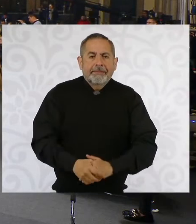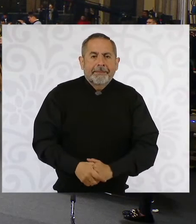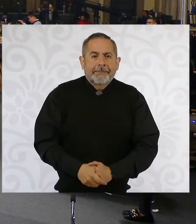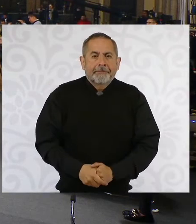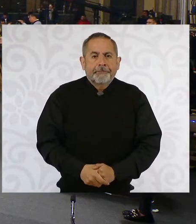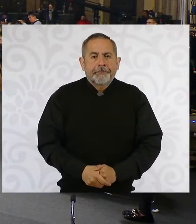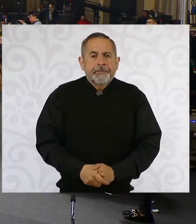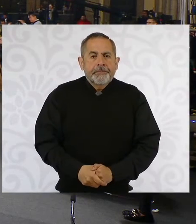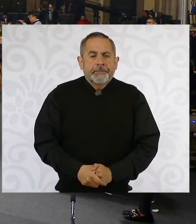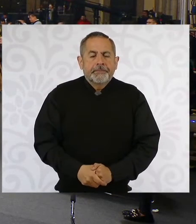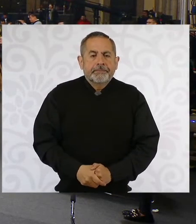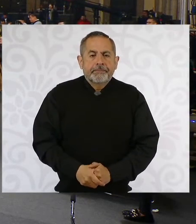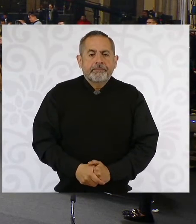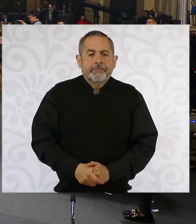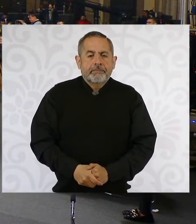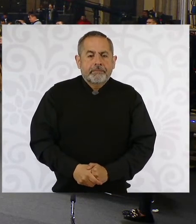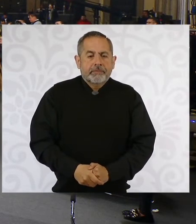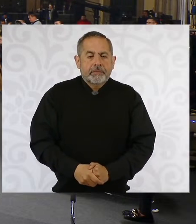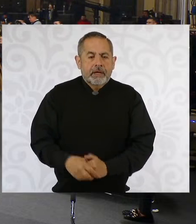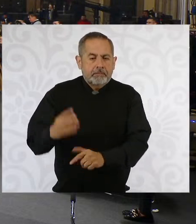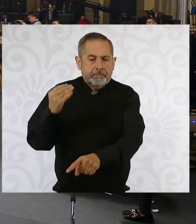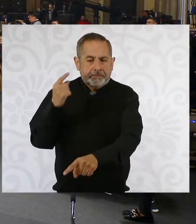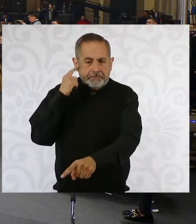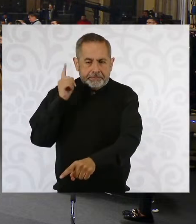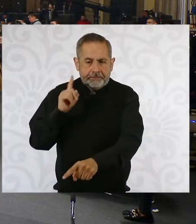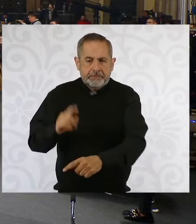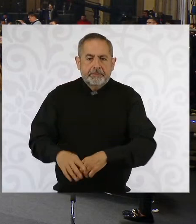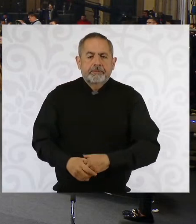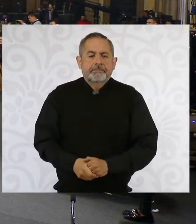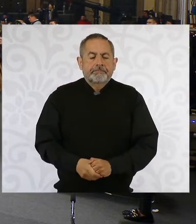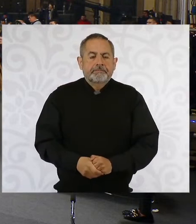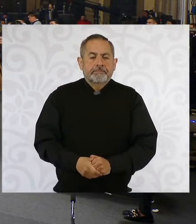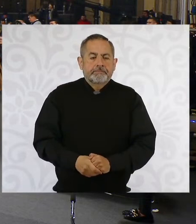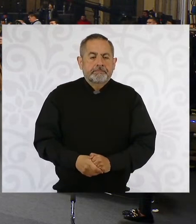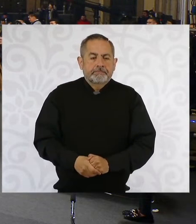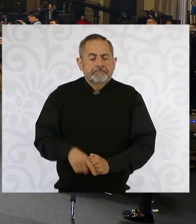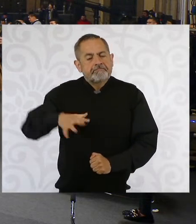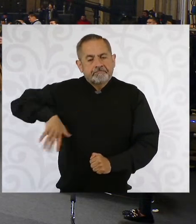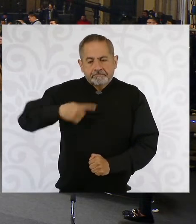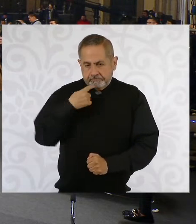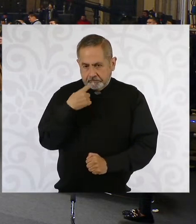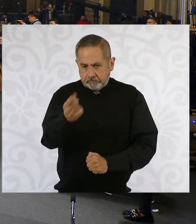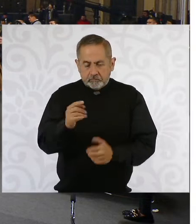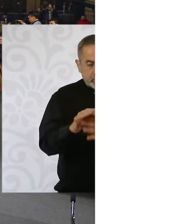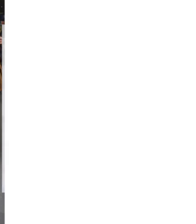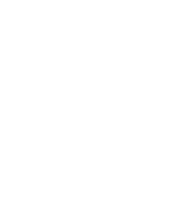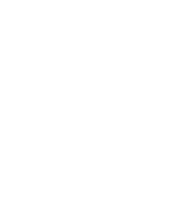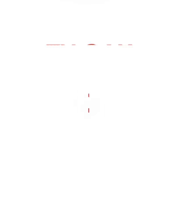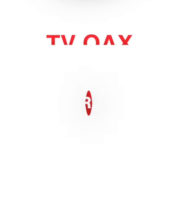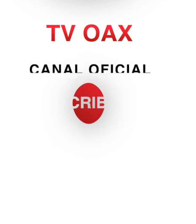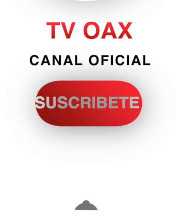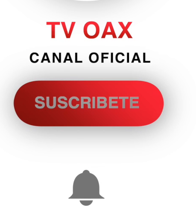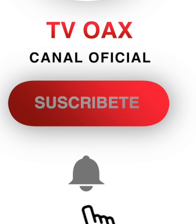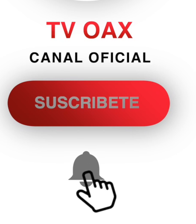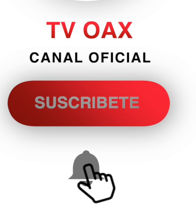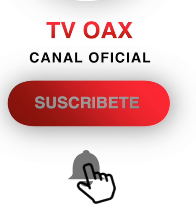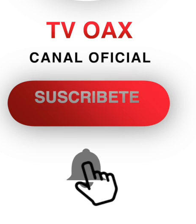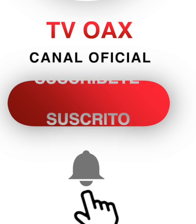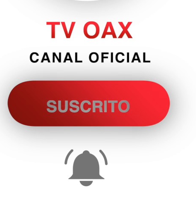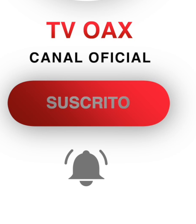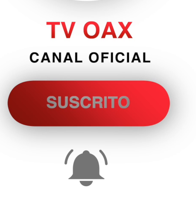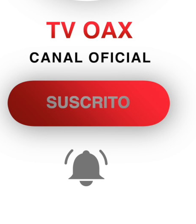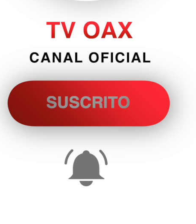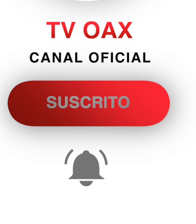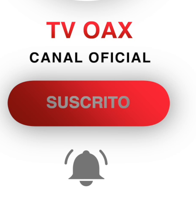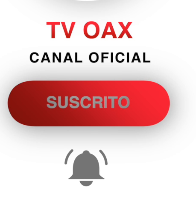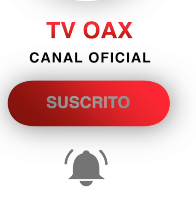este tipo de vehículos como mencioné mencionamos anuncié tres diferentes modelos o tres diferentes